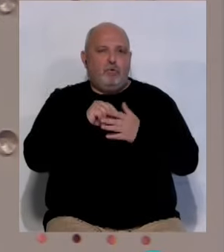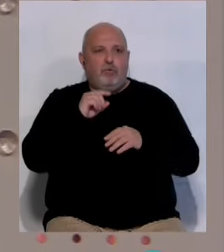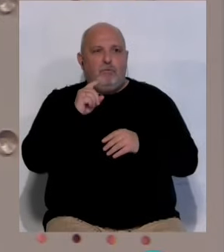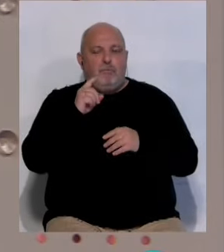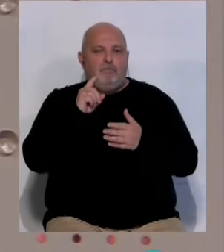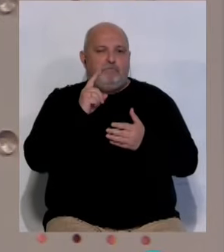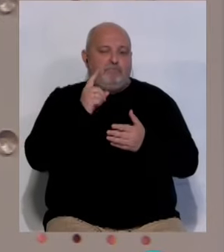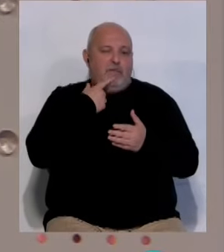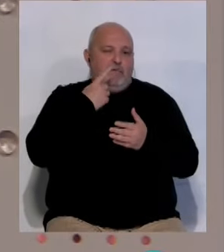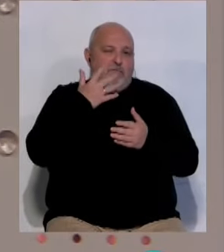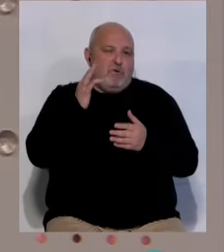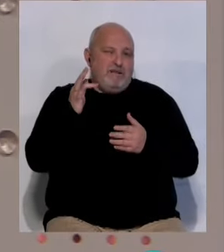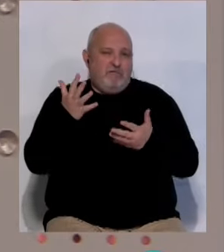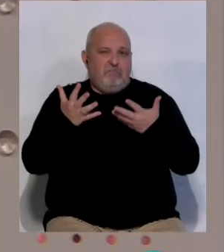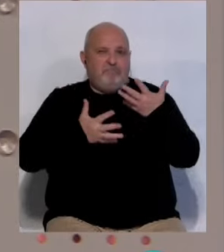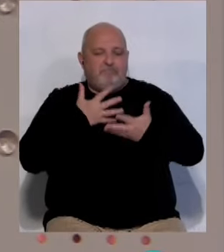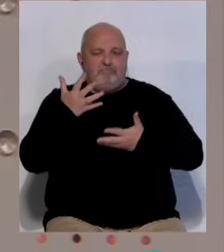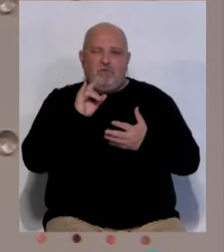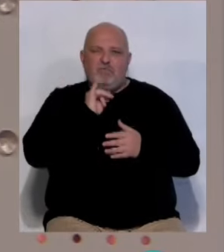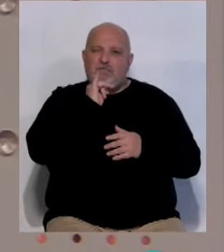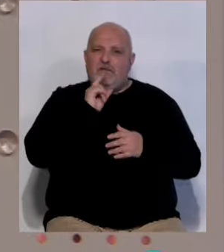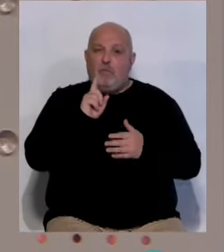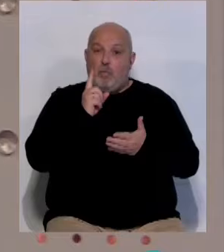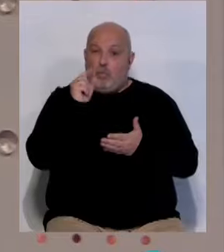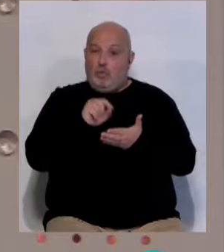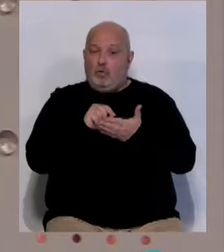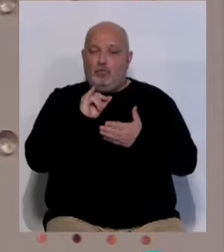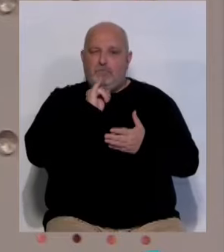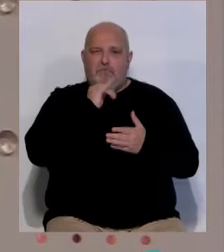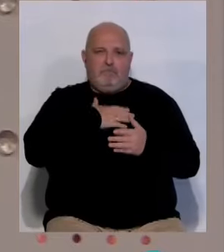desde mi punto de vista lo vi insuficiente lo vi insuficiente porque yo creo que el cadi tiene que